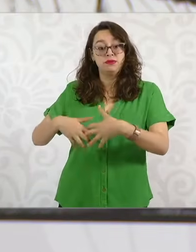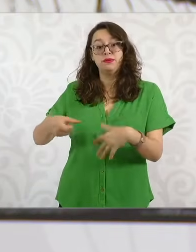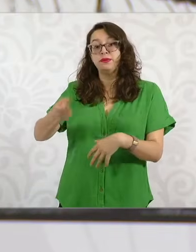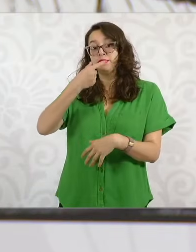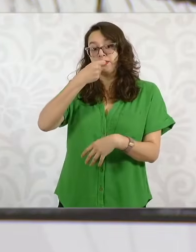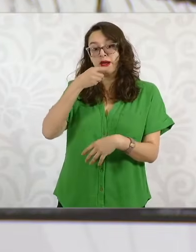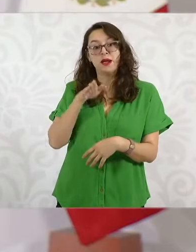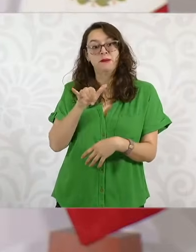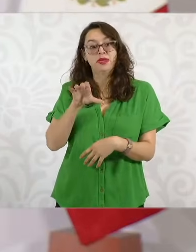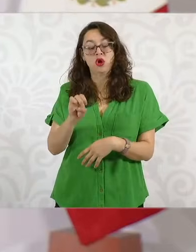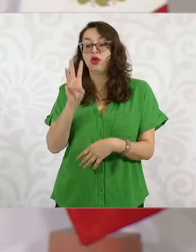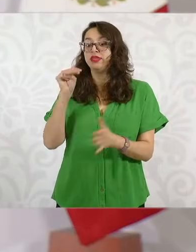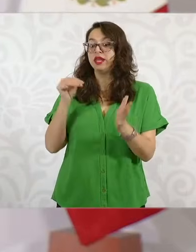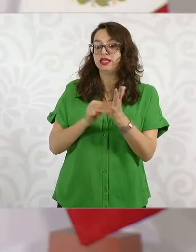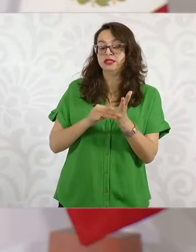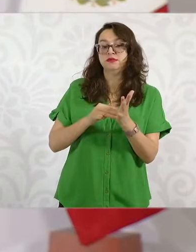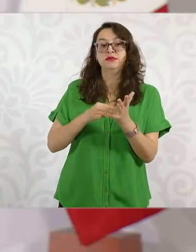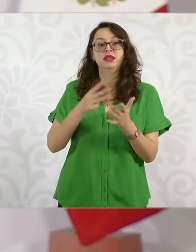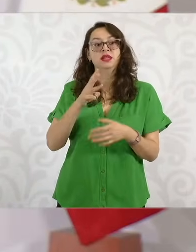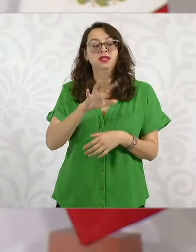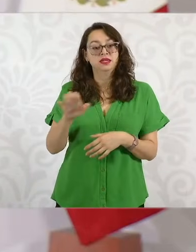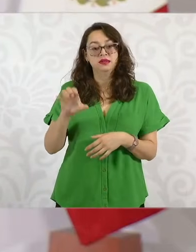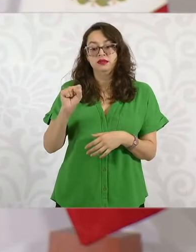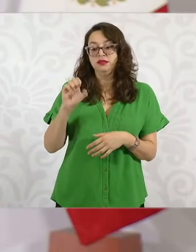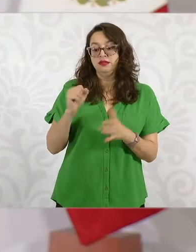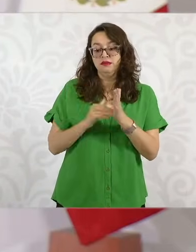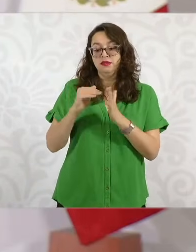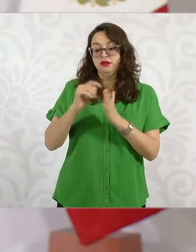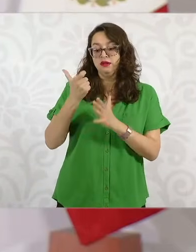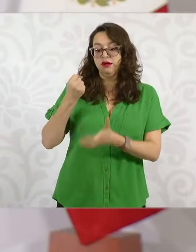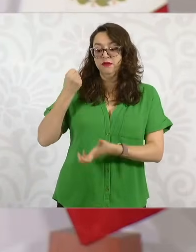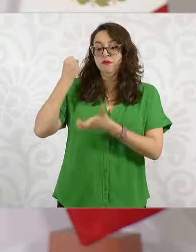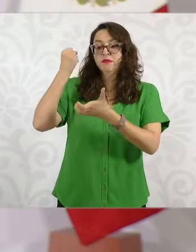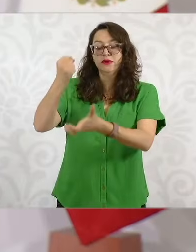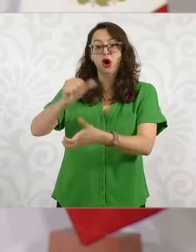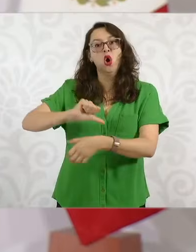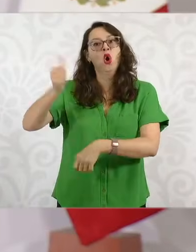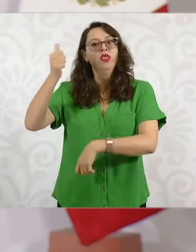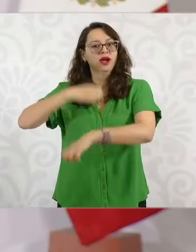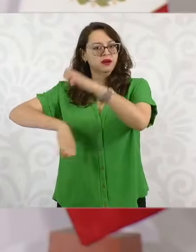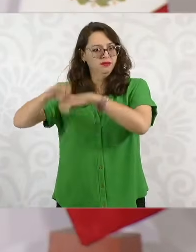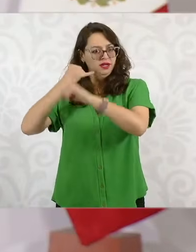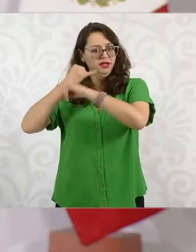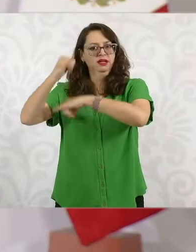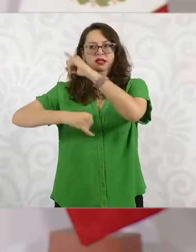de 3,460 millones de pesos en una alianza con una empresa transnacional para colocarnos a